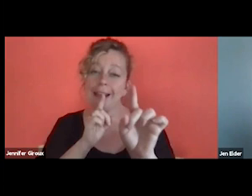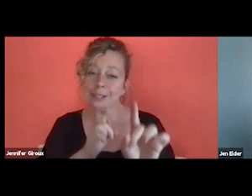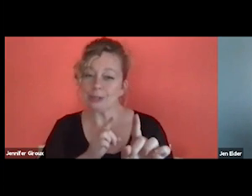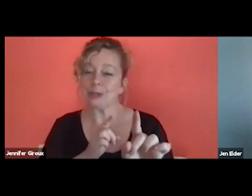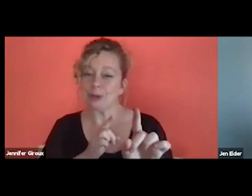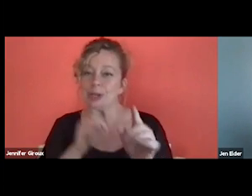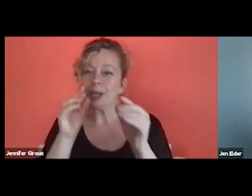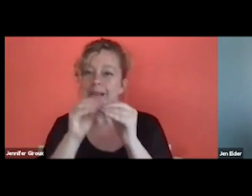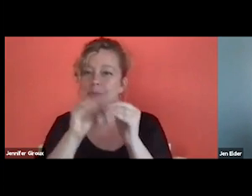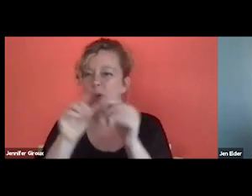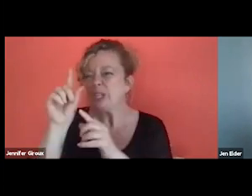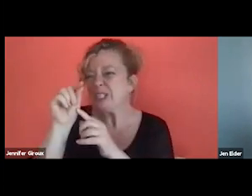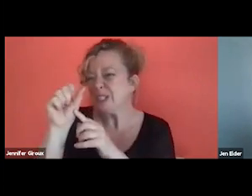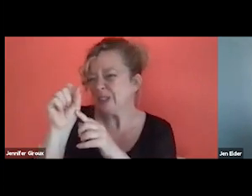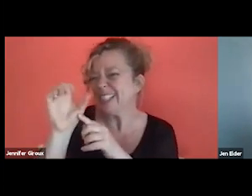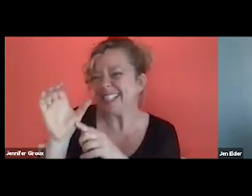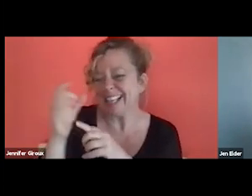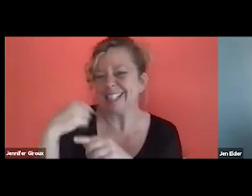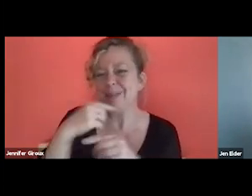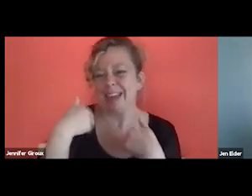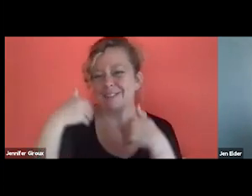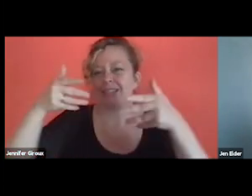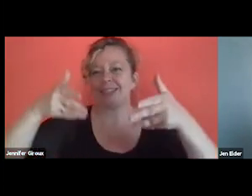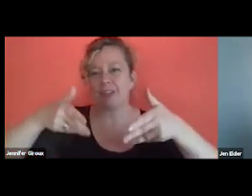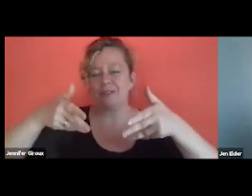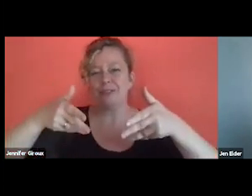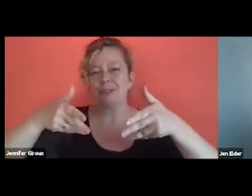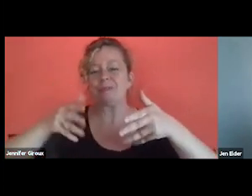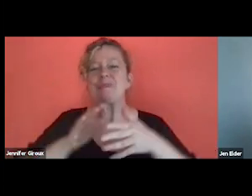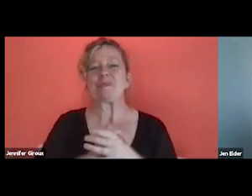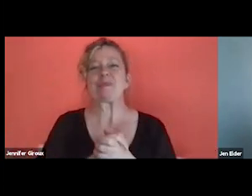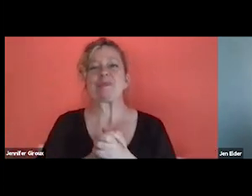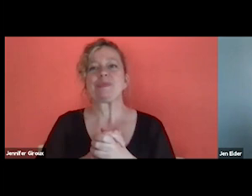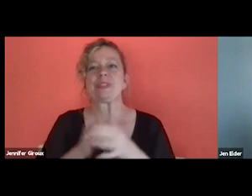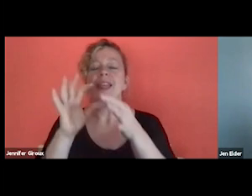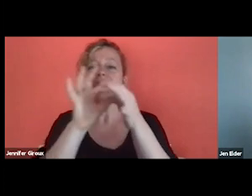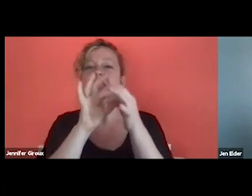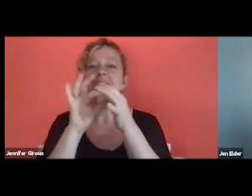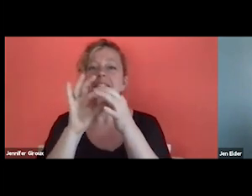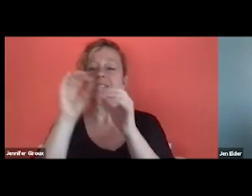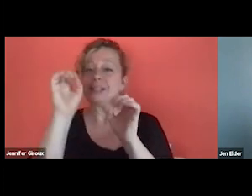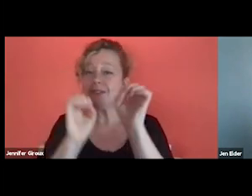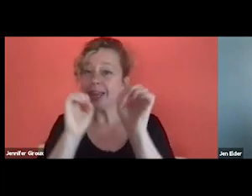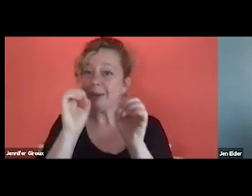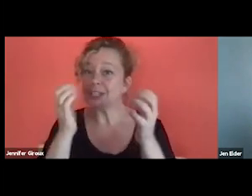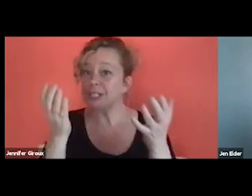en más de los 20 segundos que nos quedan. El enlace a la evaluación está aquí.